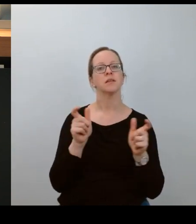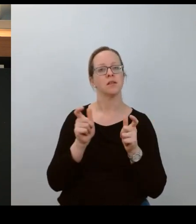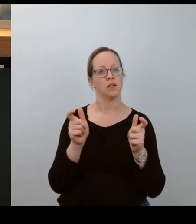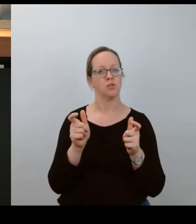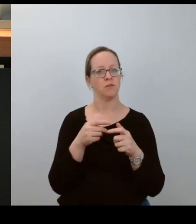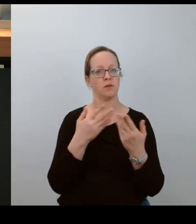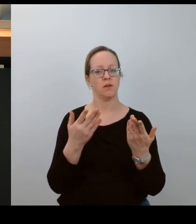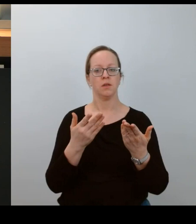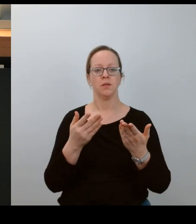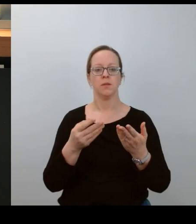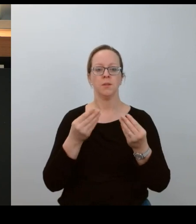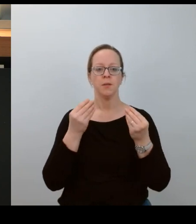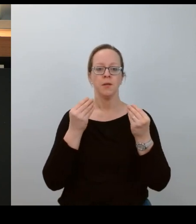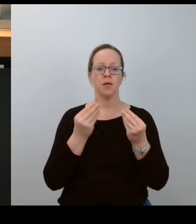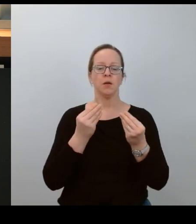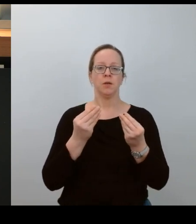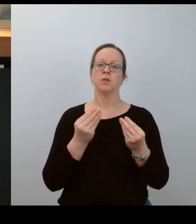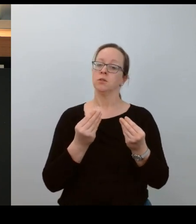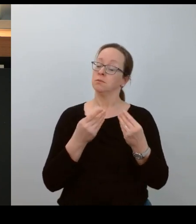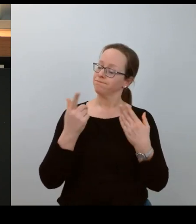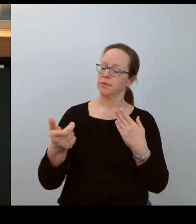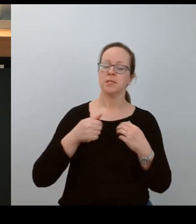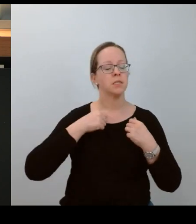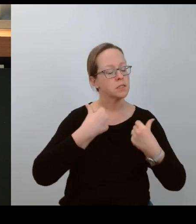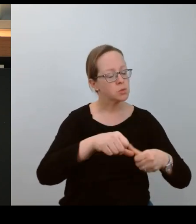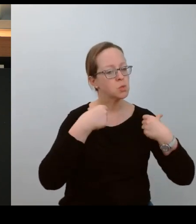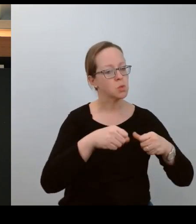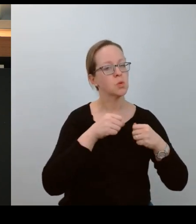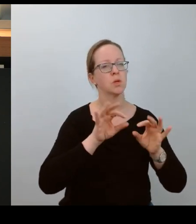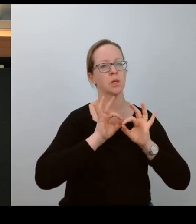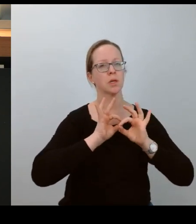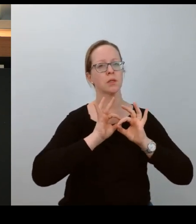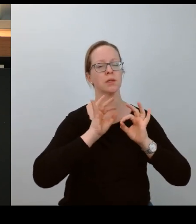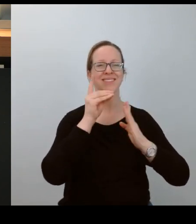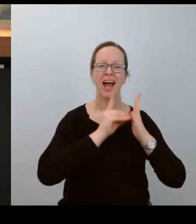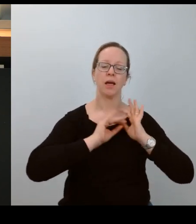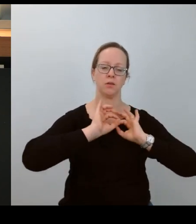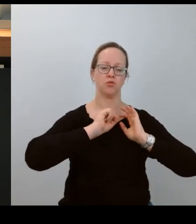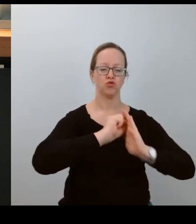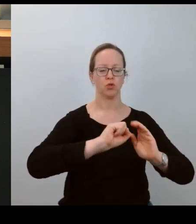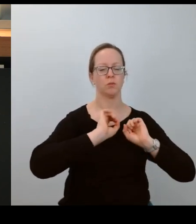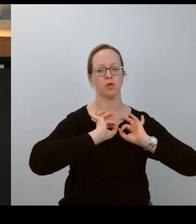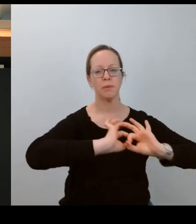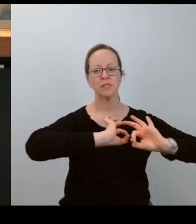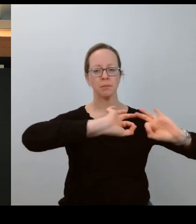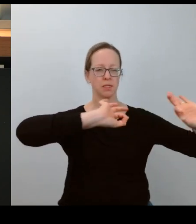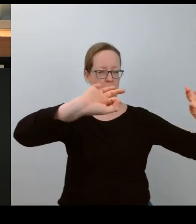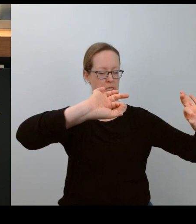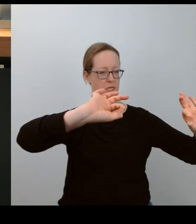International und zum anderen den Verein "Mehr Demokratie." Beide Organisationen sind besonders durch überaus